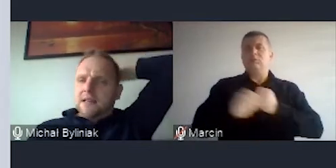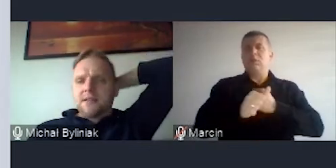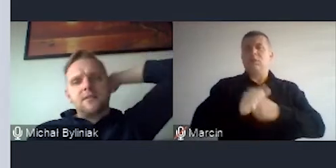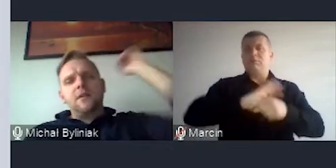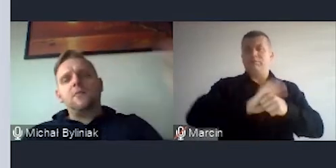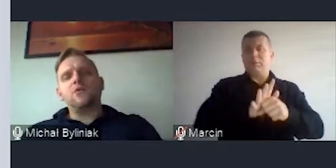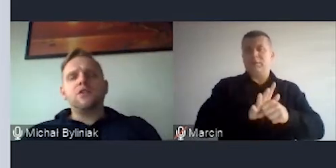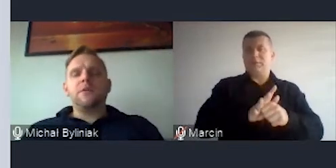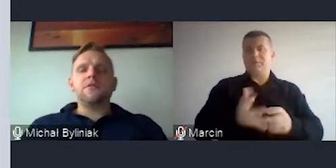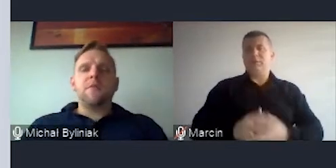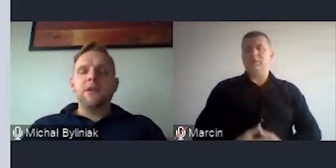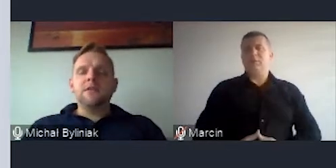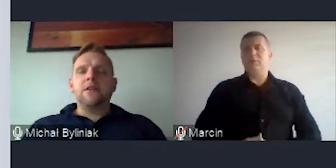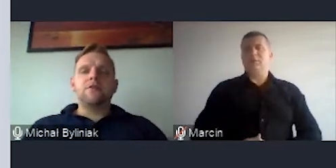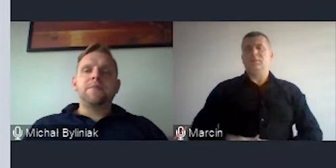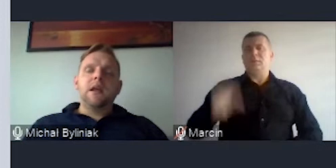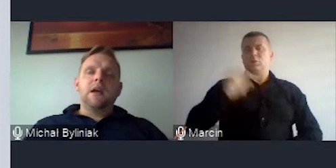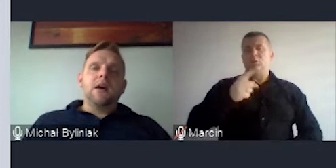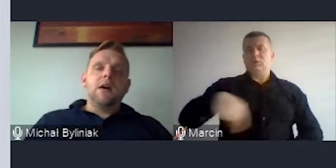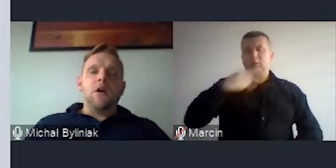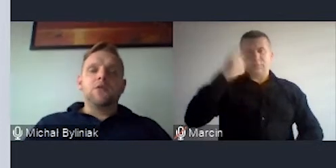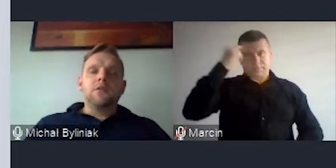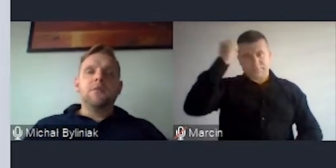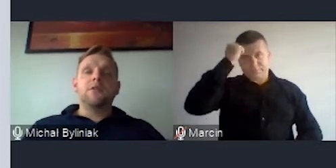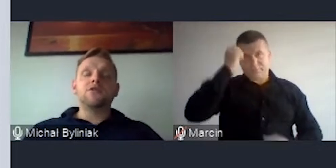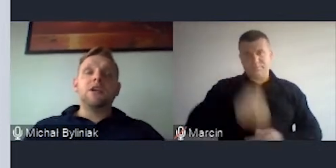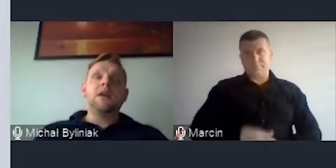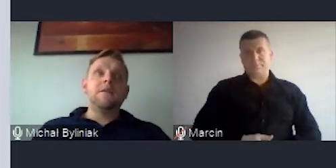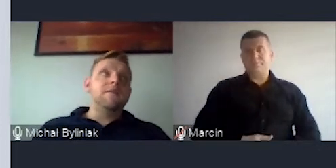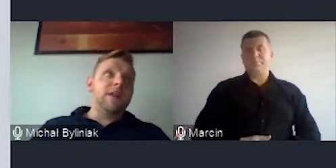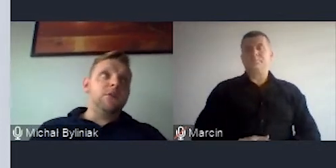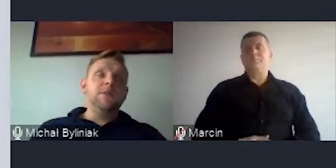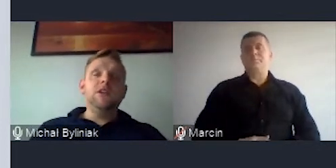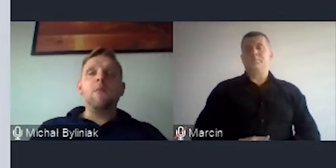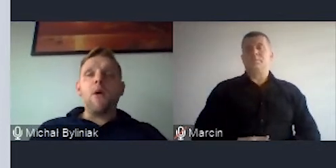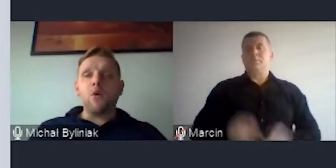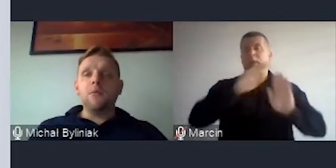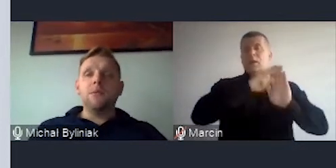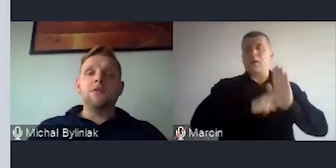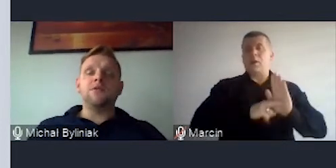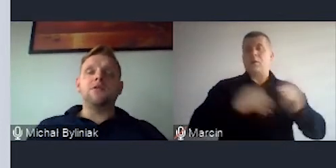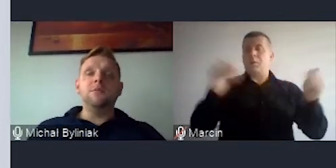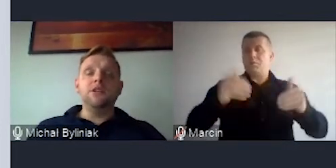I teraz musicie Państwo pamiętać o tym, że w regulaminie mogły być limity